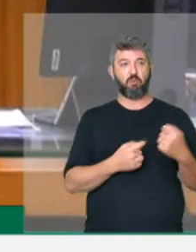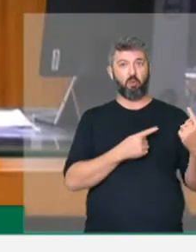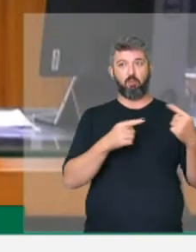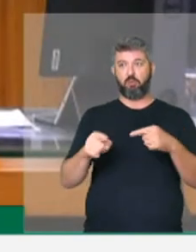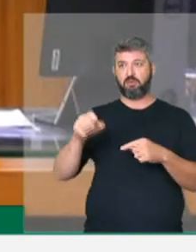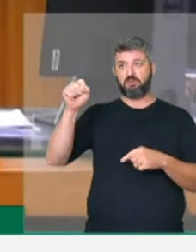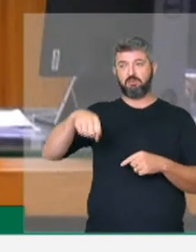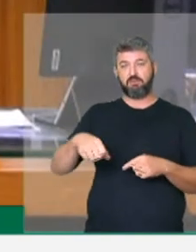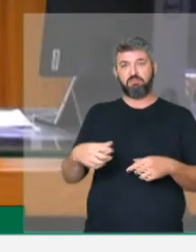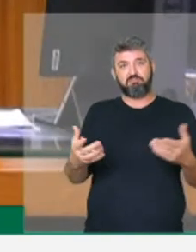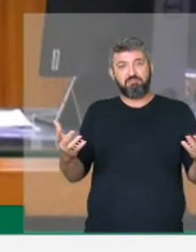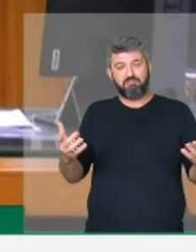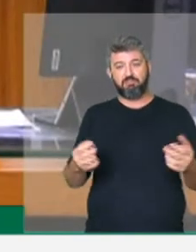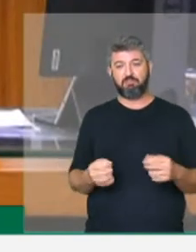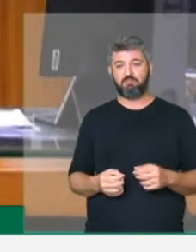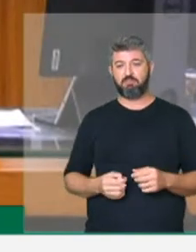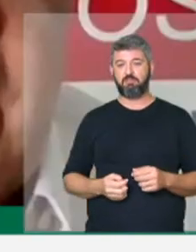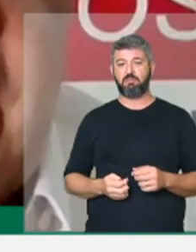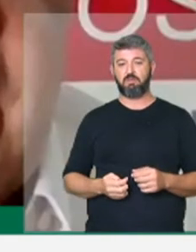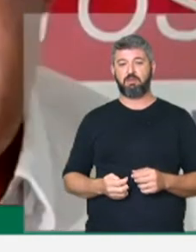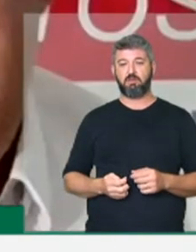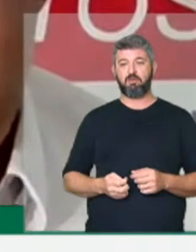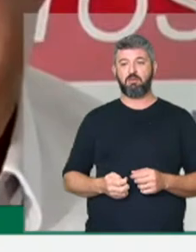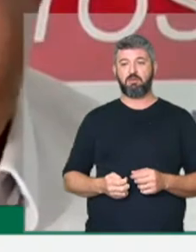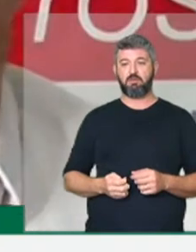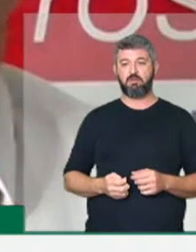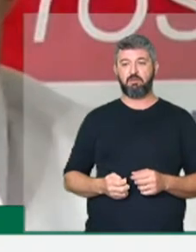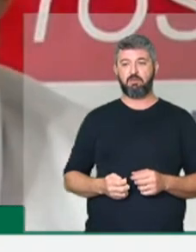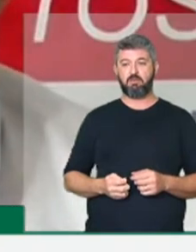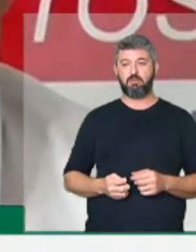[DEPUTADO]: SÓ QUERO FAZER UM REGISTRO SENHOR PRESIDENTE O DEPUTADO TÚLIO GADELHA ESTÁ COM DIFICULDADE